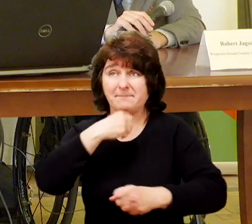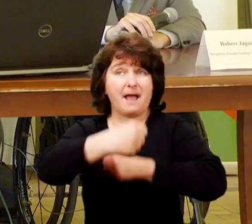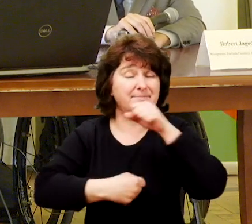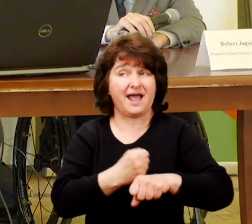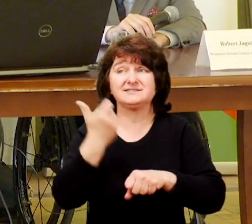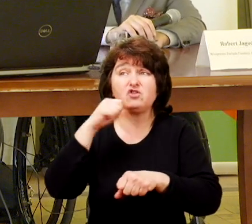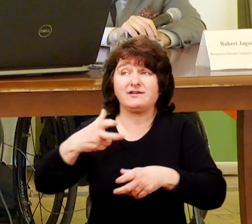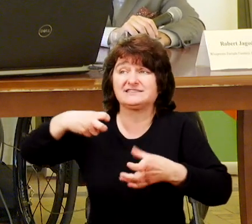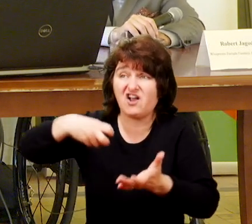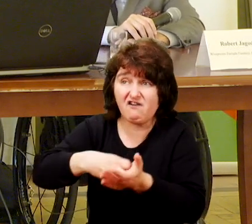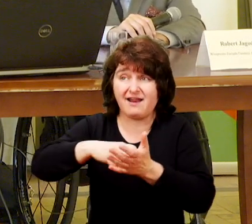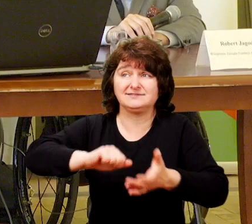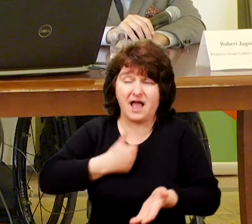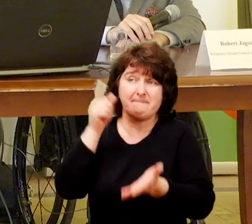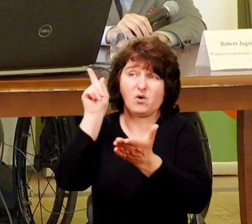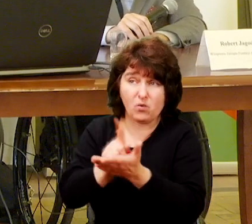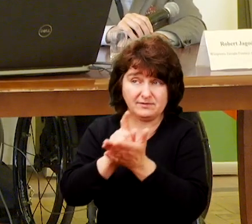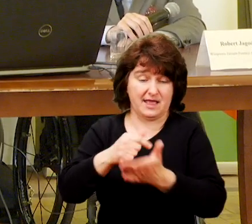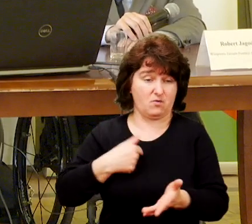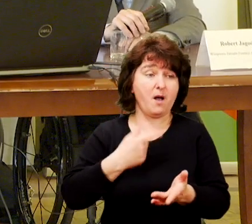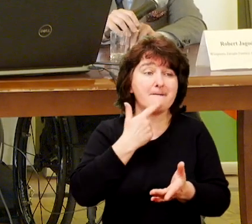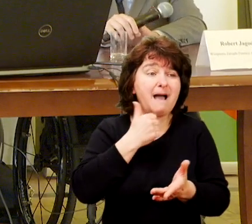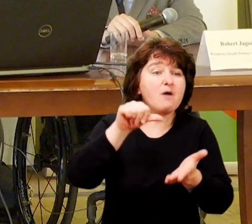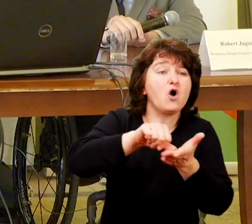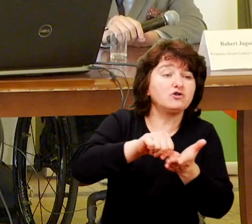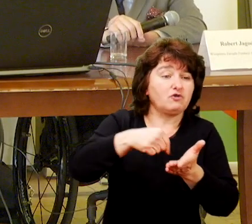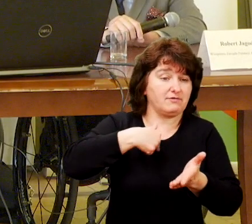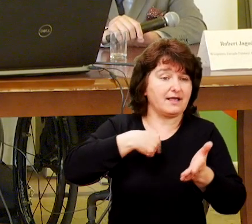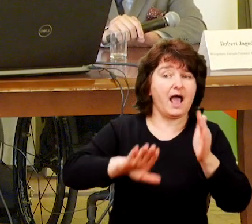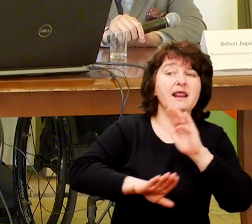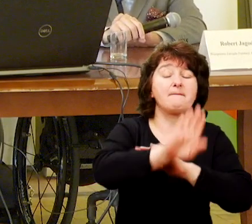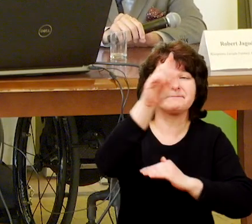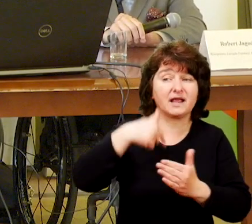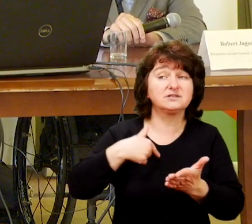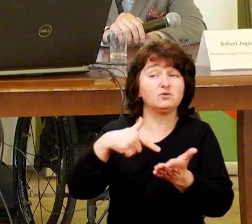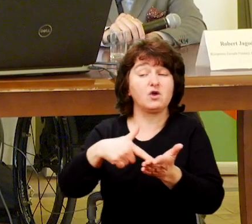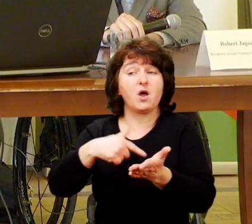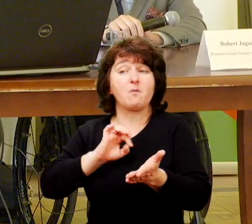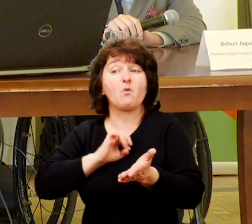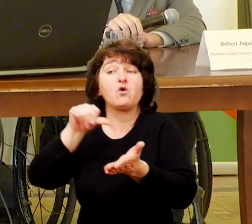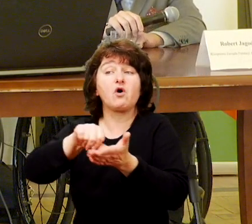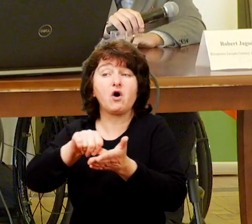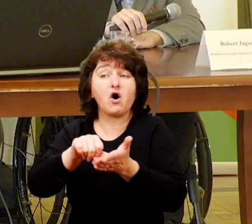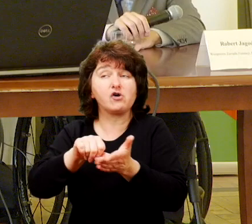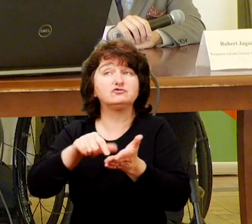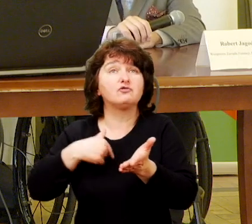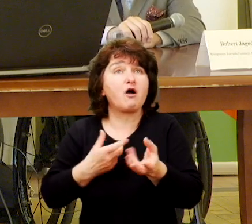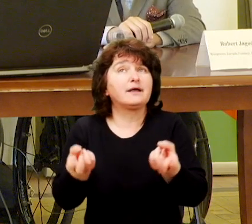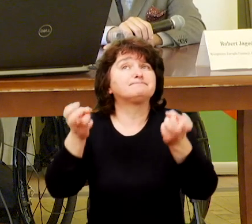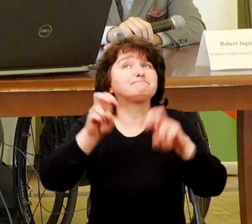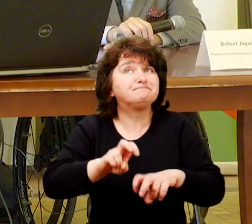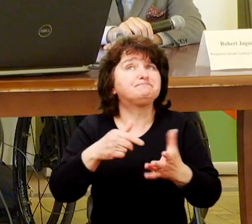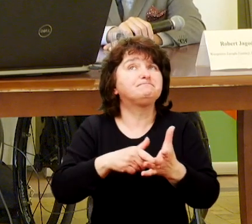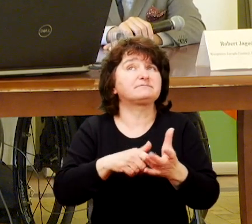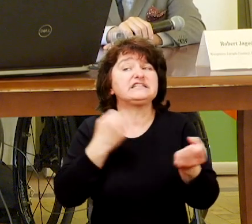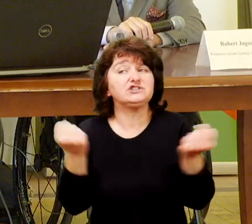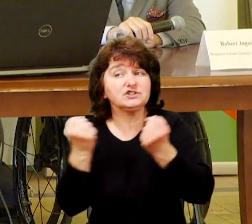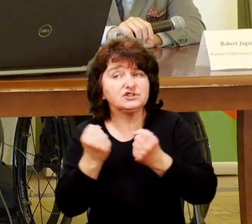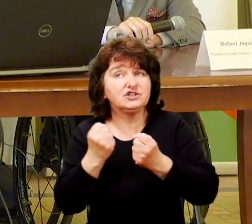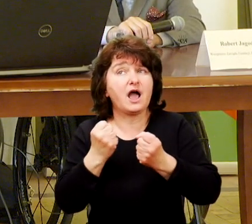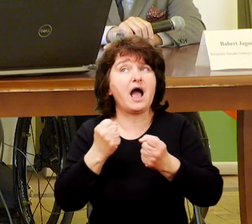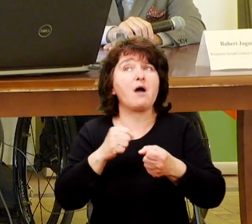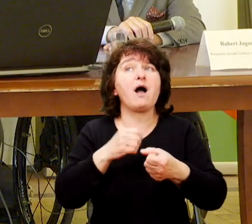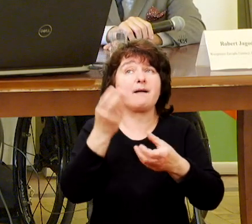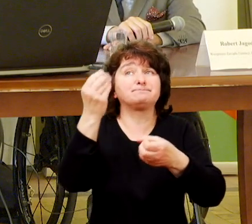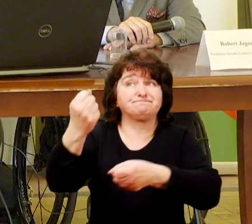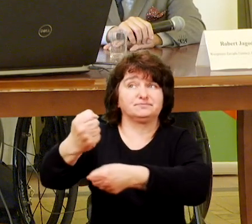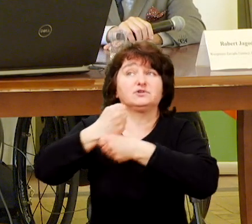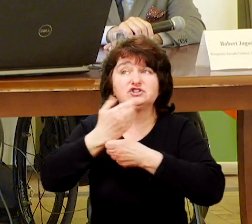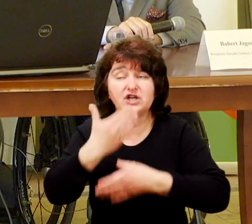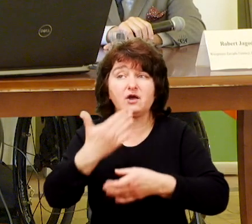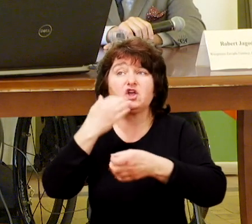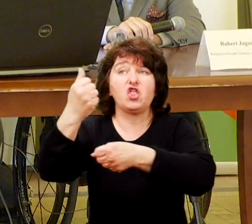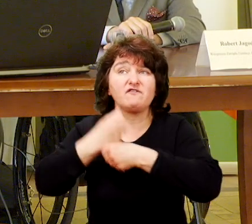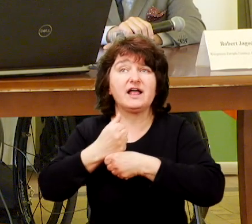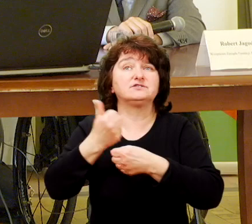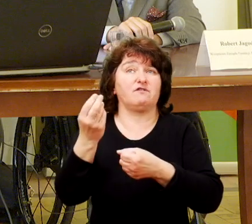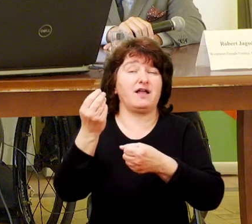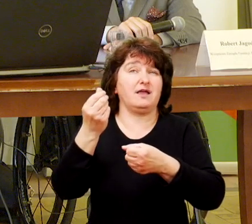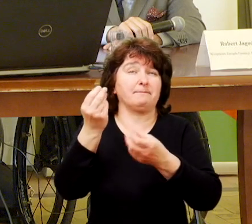To jest recepta na sukces. Ten mały ośrodek który ja reprezentuję to jest ośrodek który funkcjonuje w oparciu o środki z konkursów, między innymi konkursów PFRON.